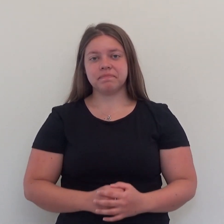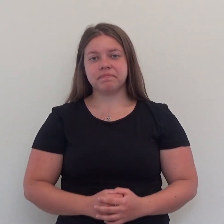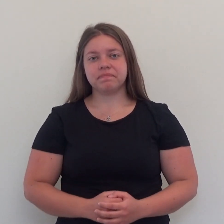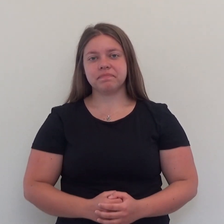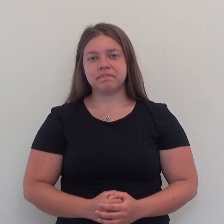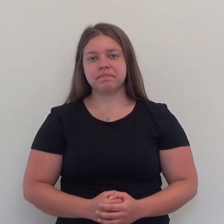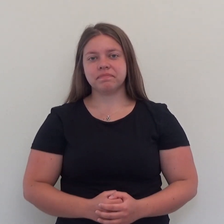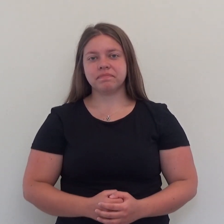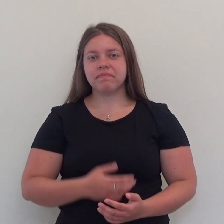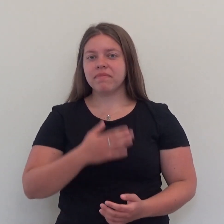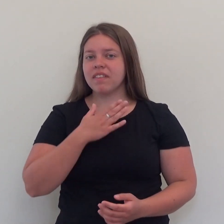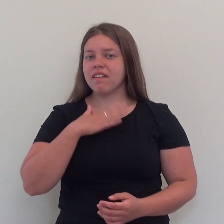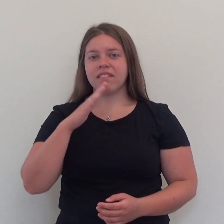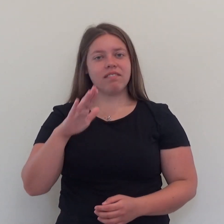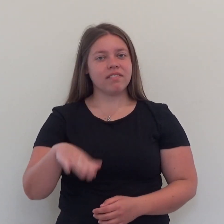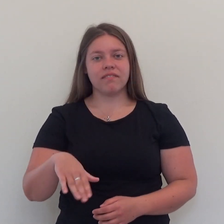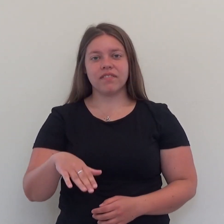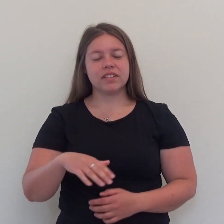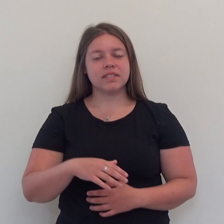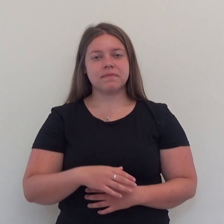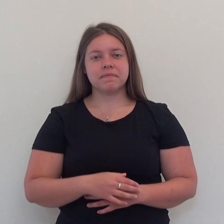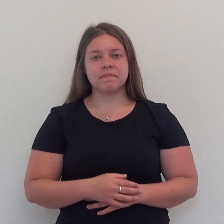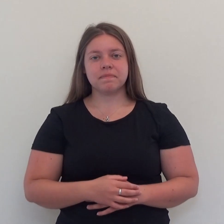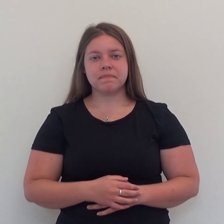TARVITA - EI-TARVITA